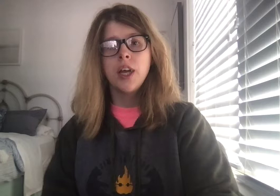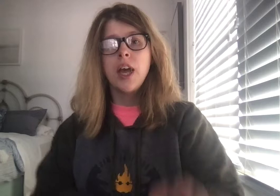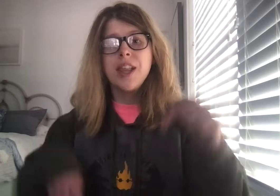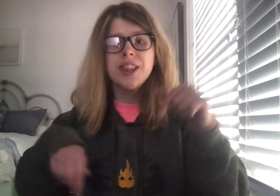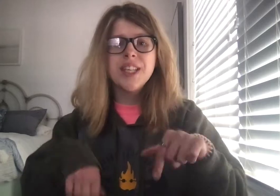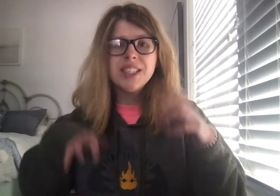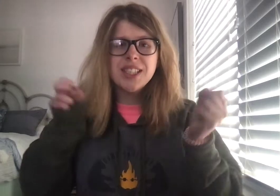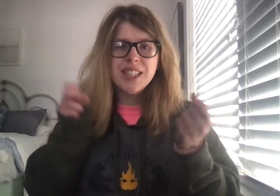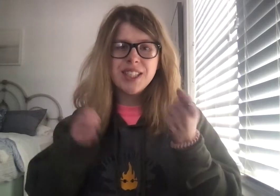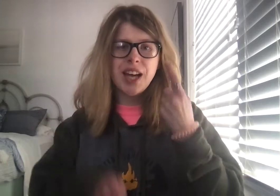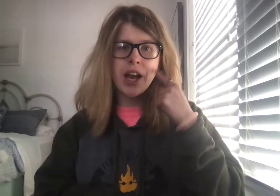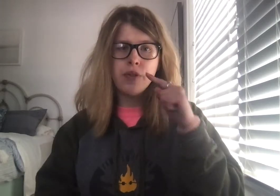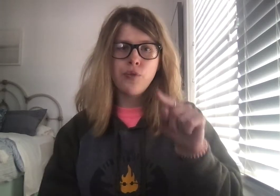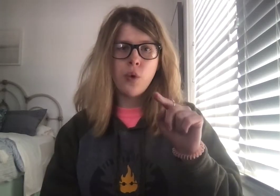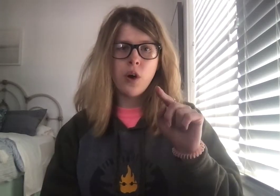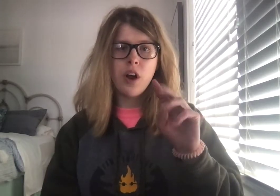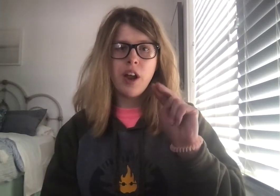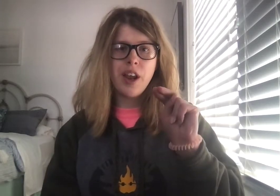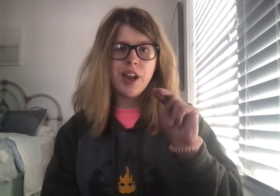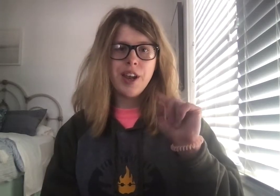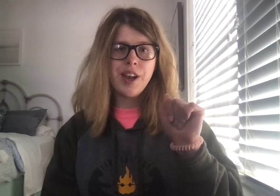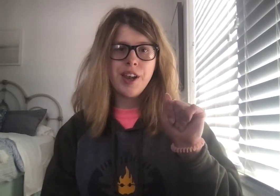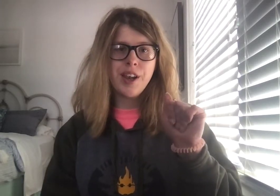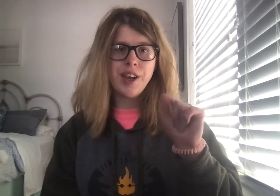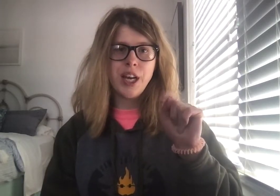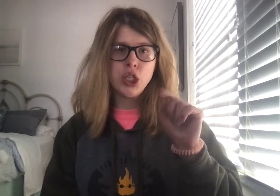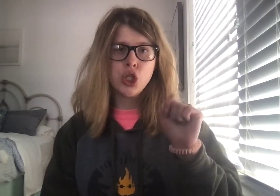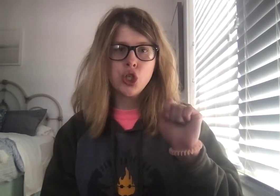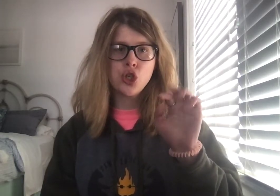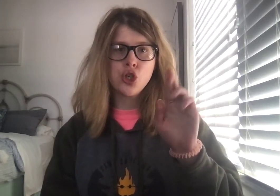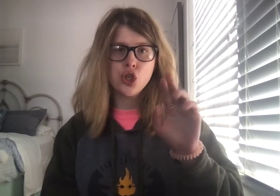This the sign for Nature so for nature